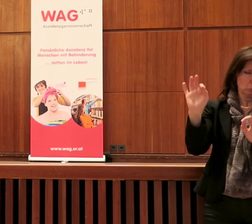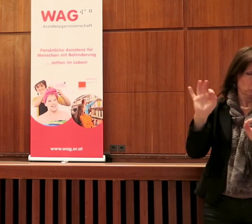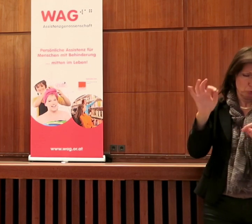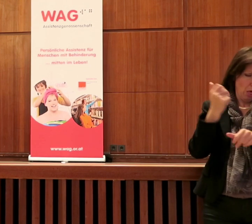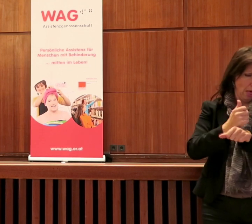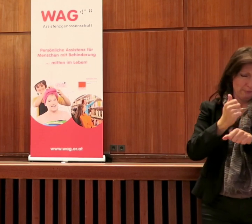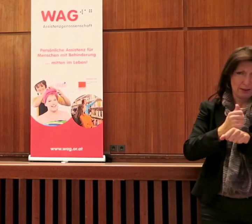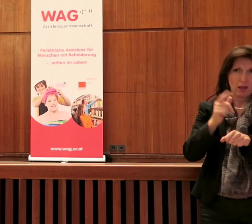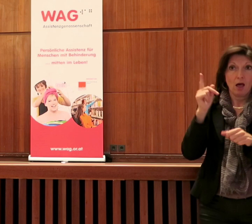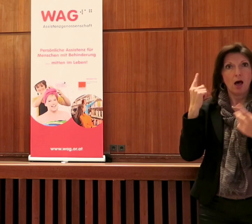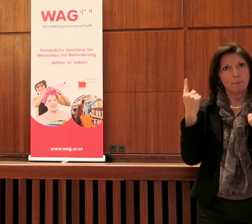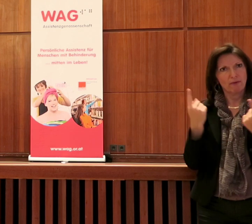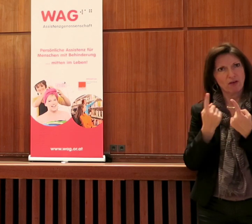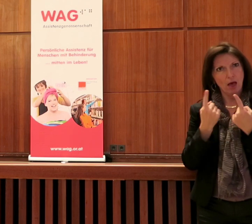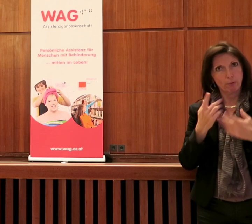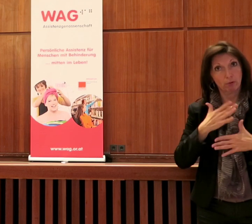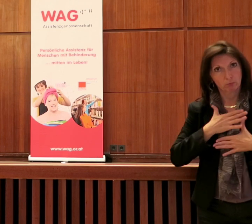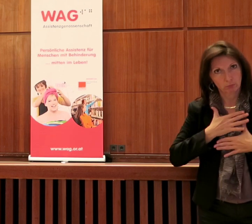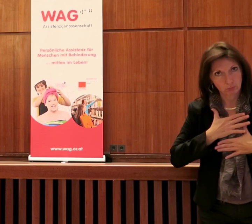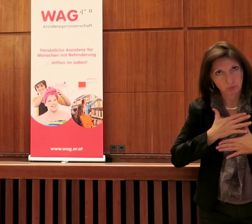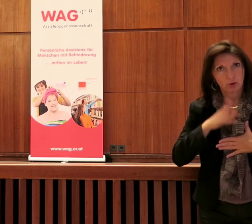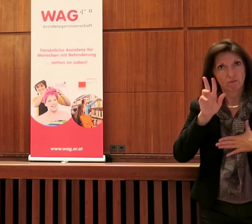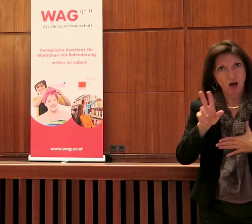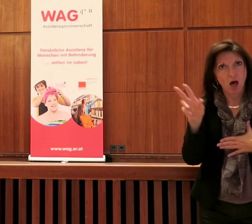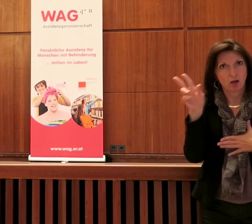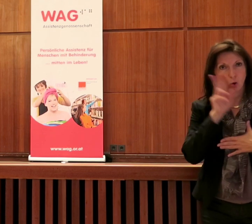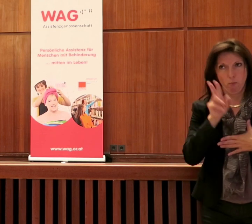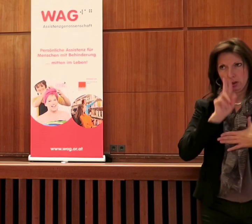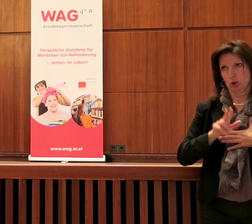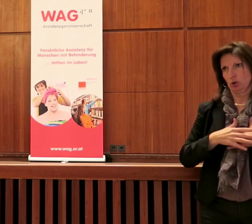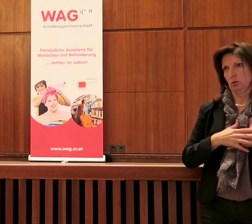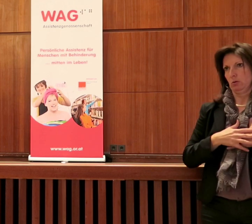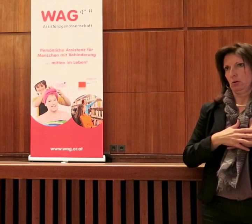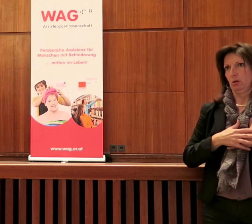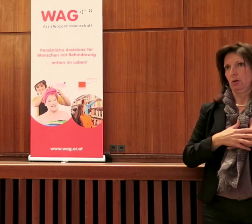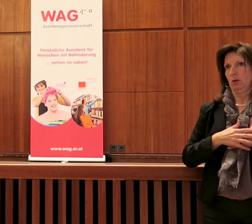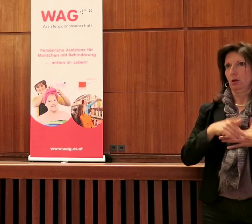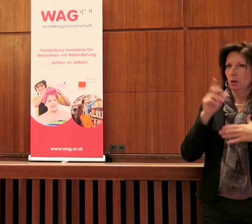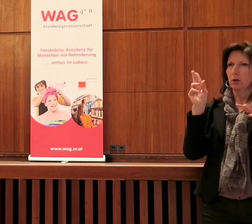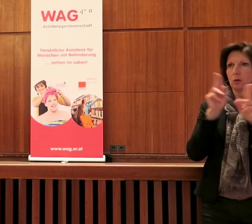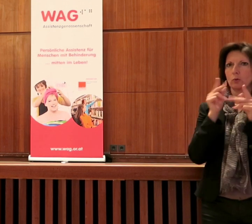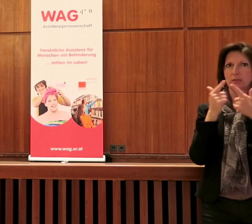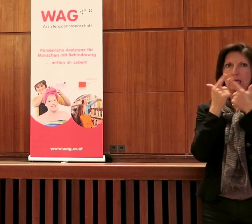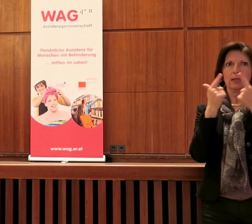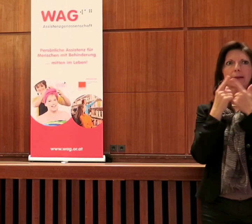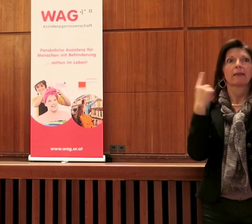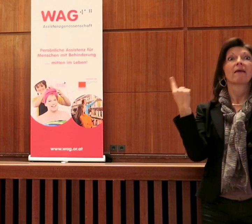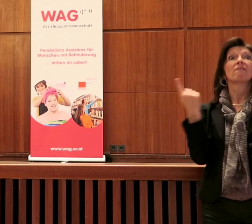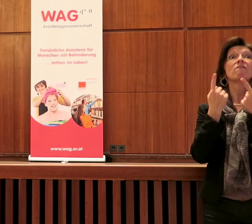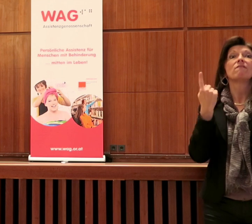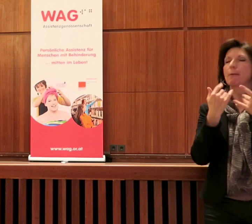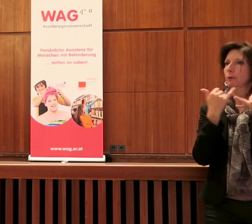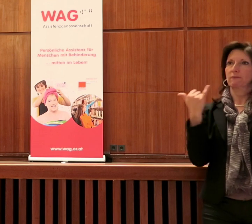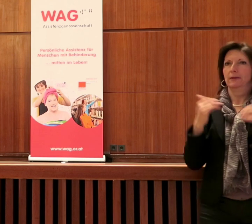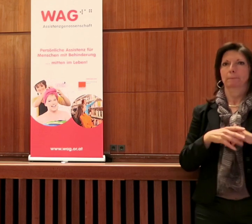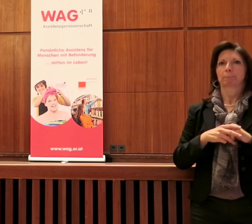Aber die Werbung ist komisch. Und zwar muss ich kurz erklären. Die Werbung geht im Prinzip so: Man sieht einen Blinden